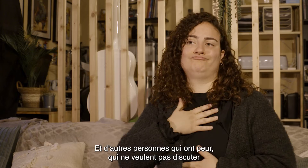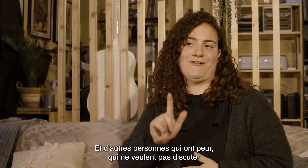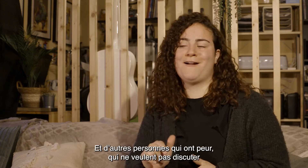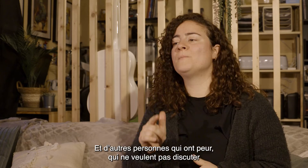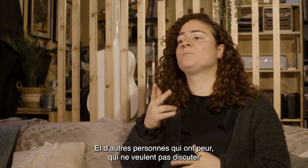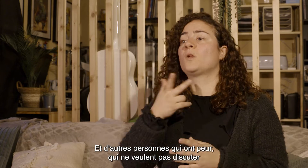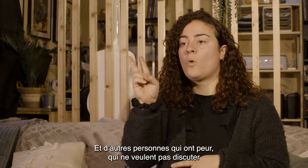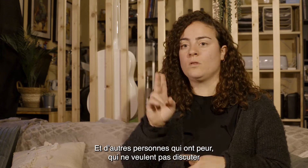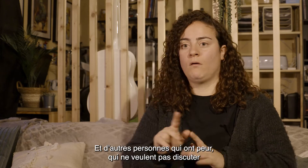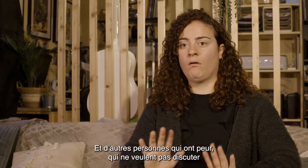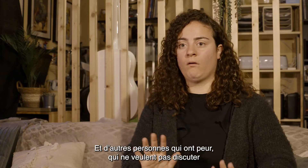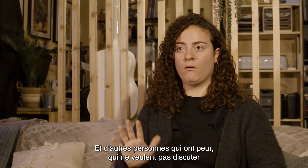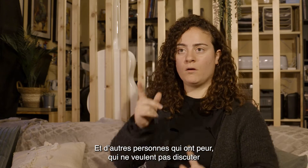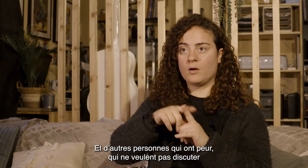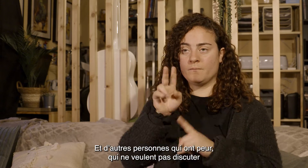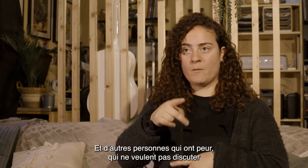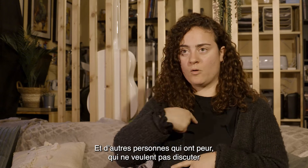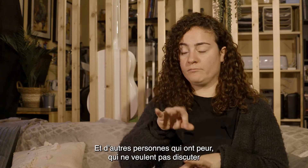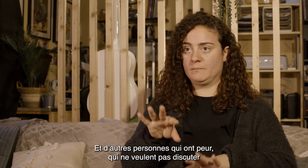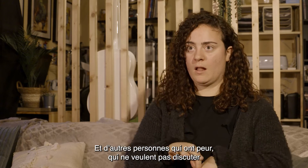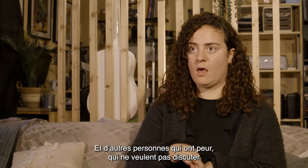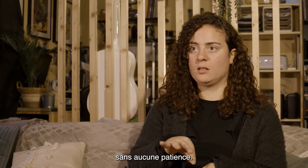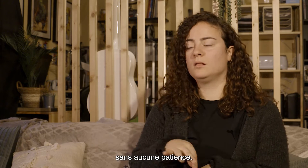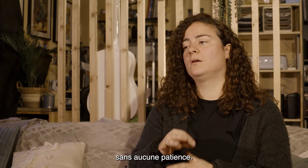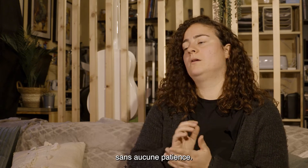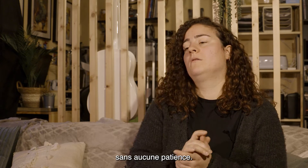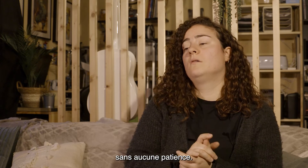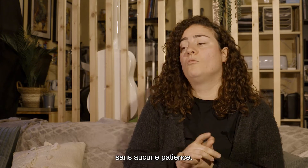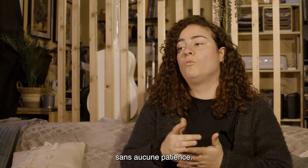Et d’autres personnes qui ont peur, qui ne veulent pas discuter sans aucune patience.